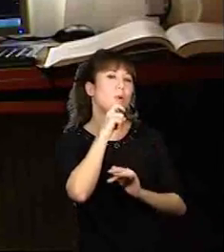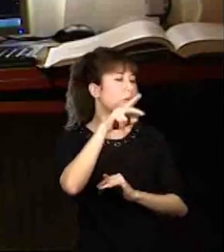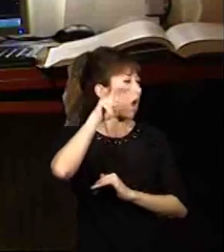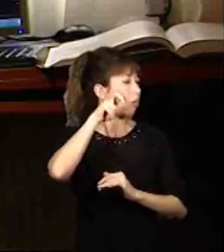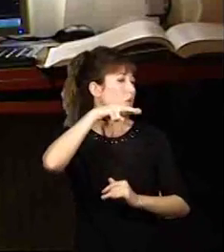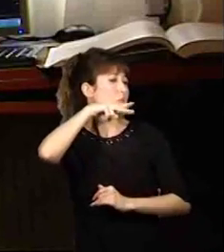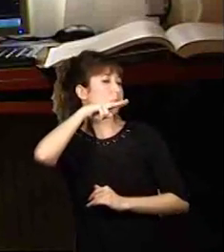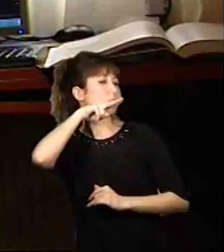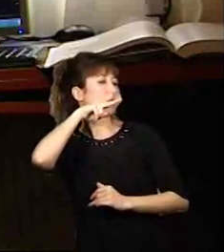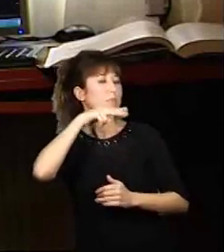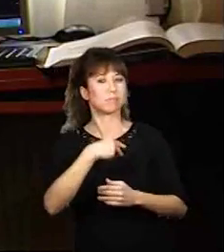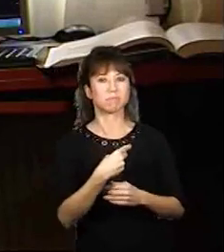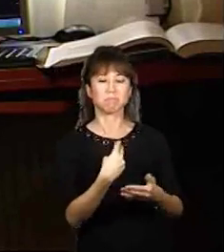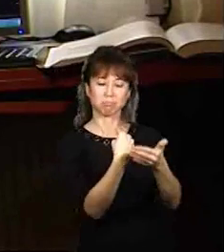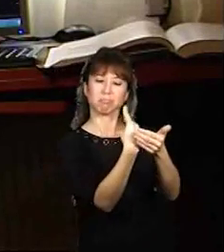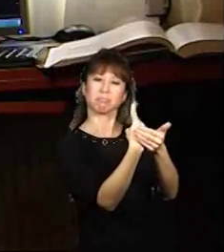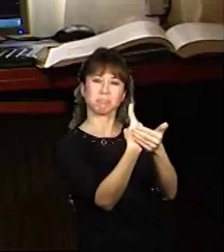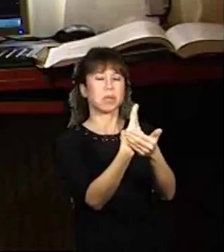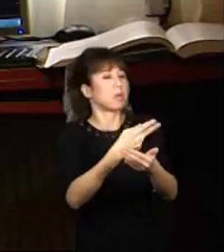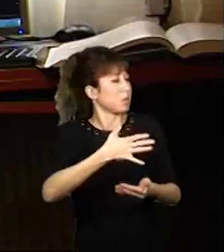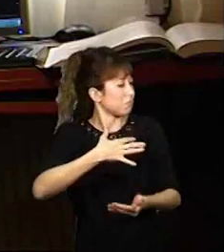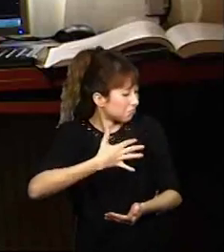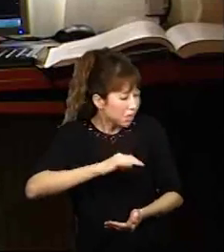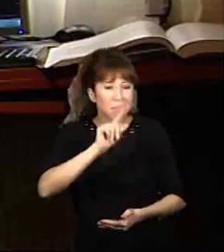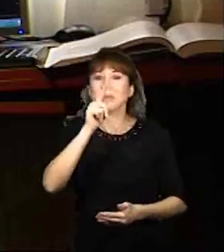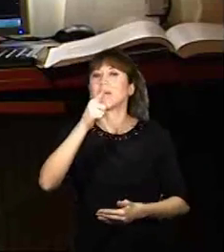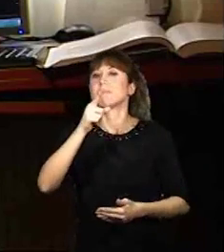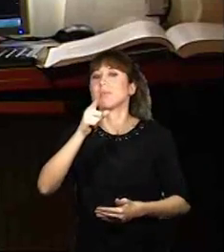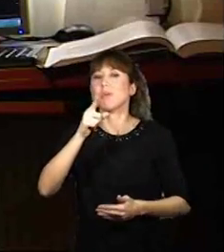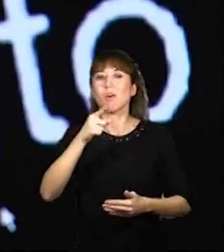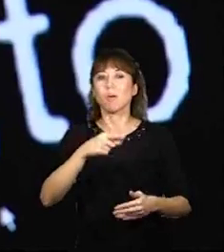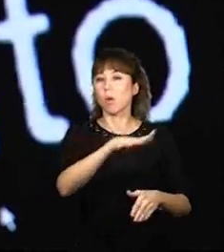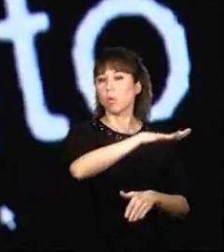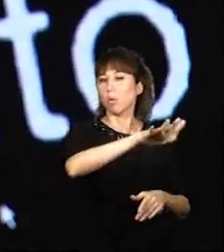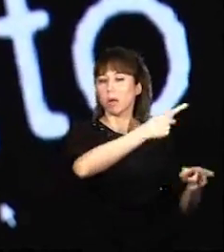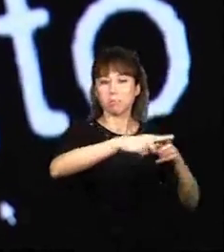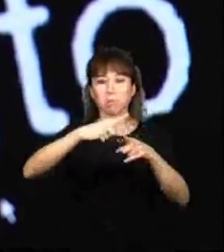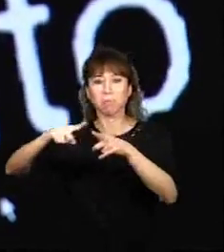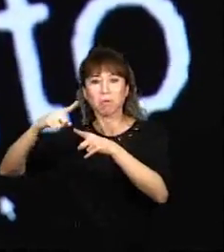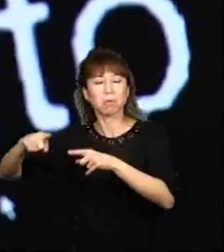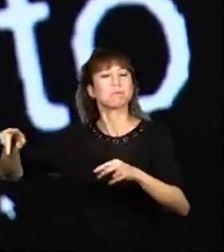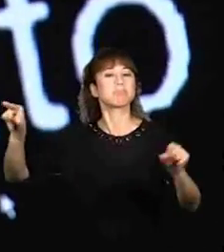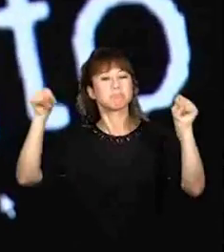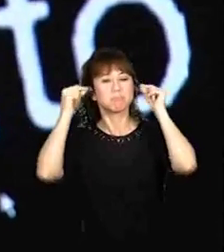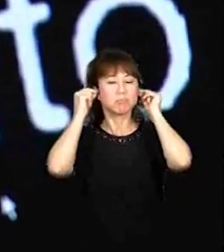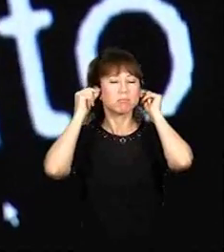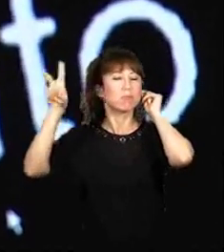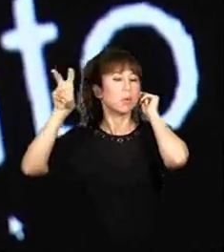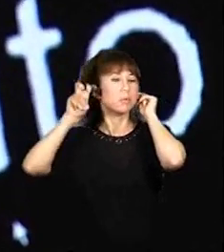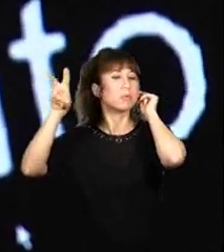se hace a través de audio, y me los puedo llevar a cualquier sitio y reproducir en cualquier sitio, tanto los libros como los archivos MP3.